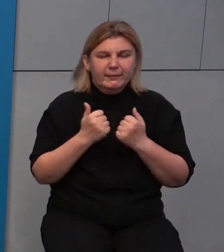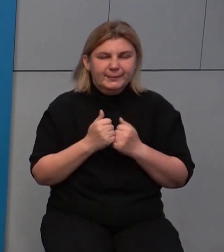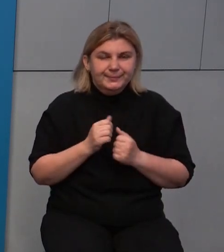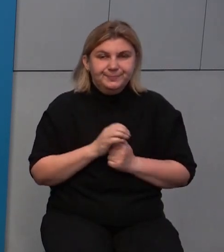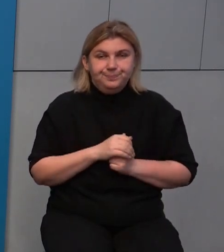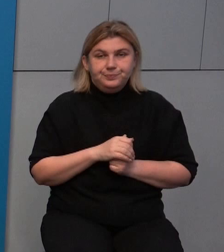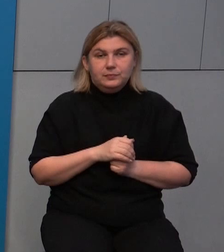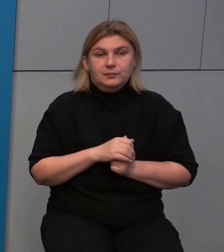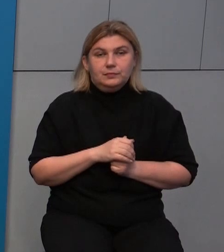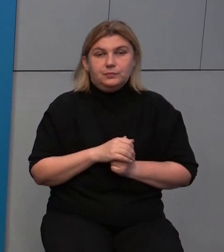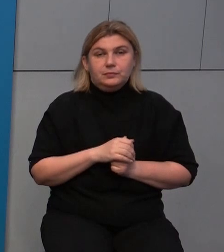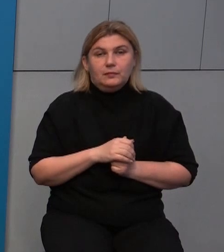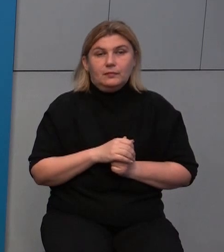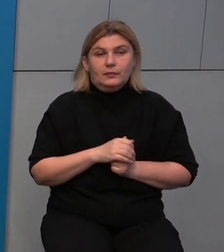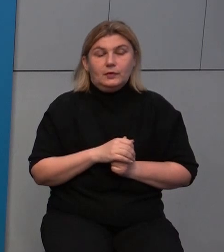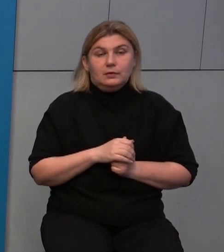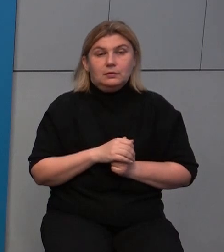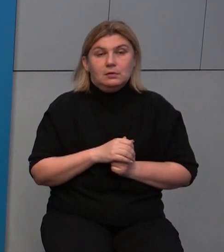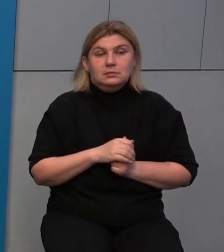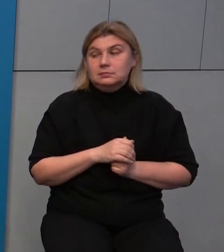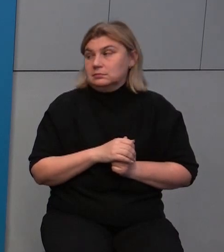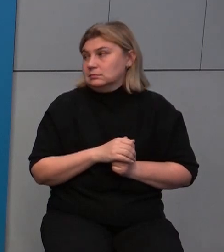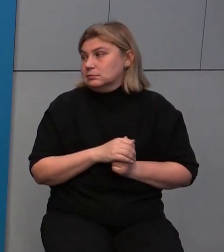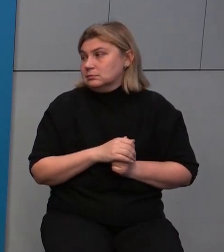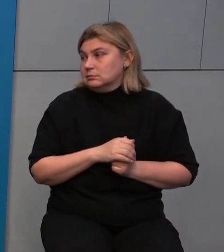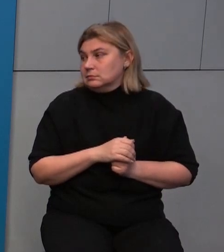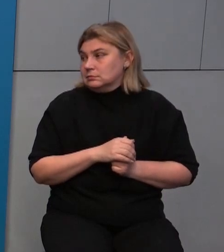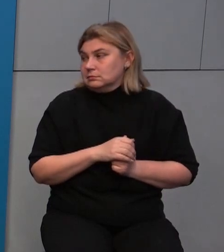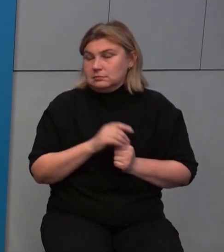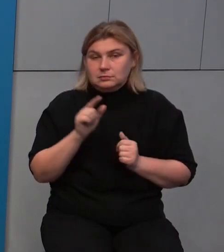Więc to jest wszystko strasznie trudne.